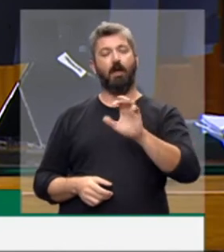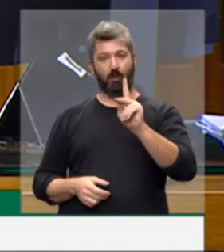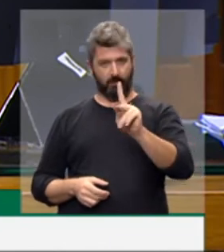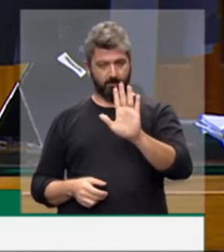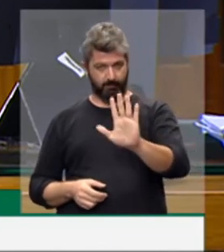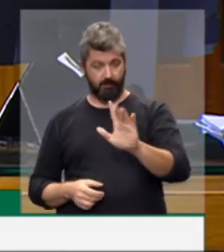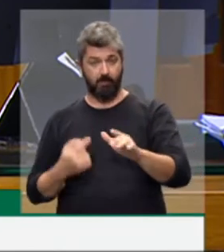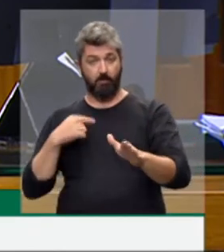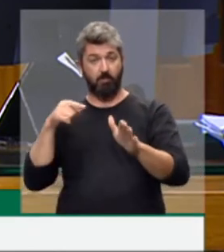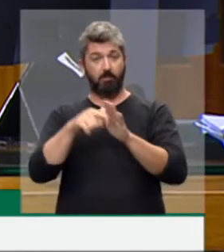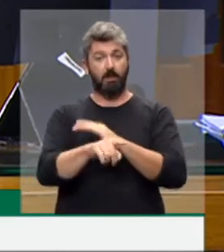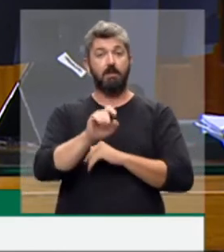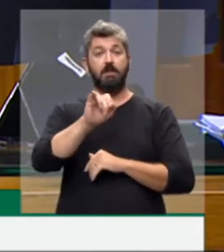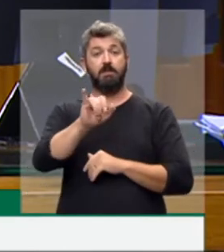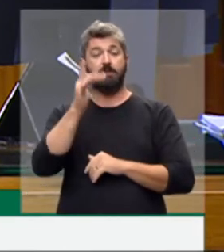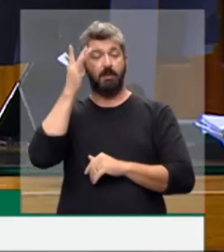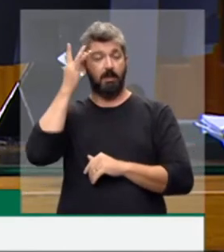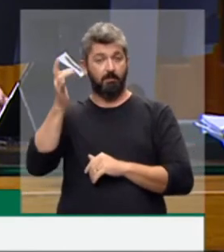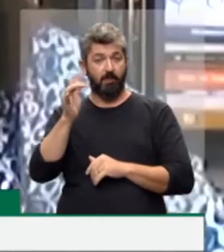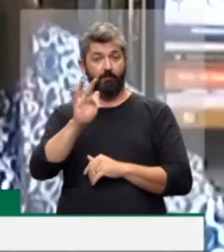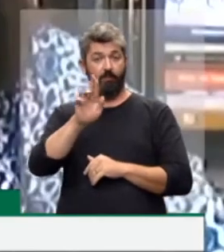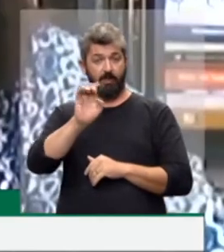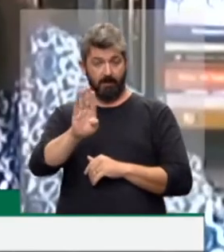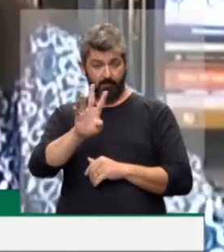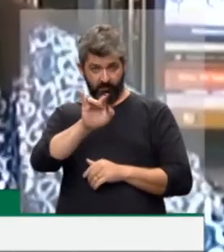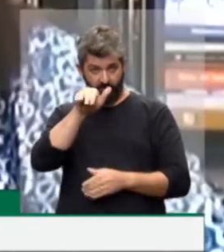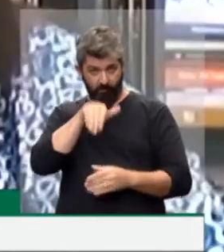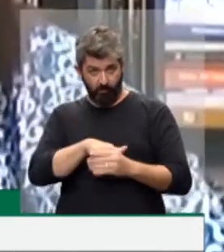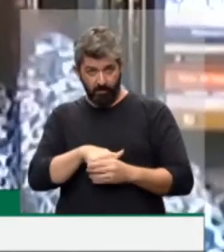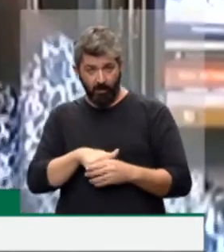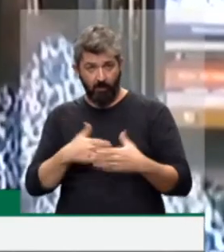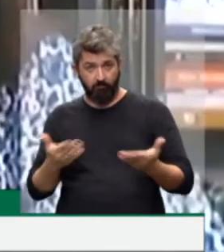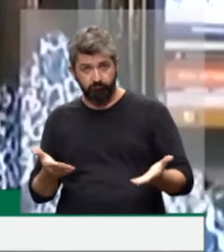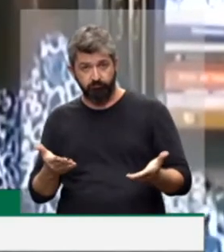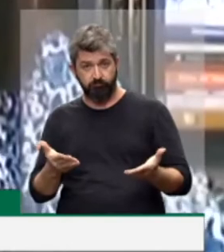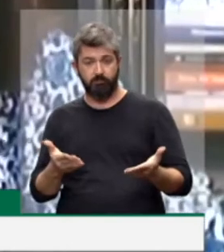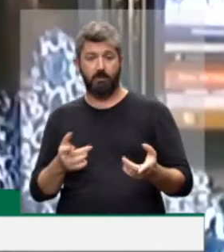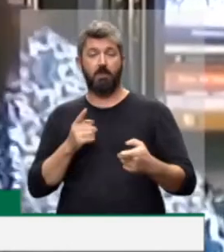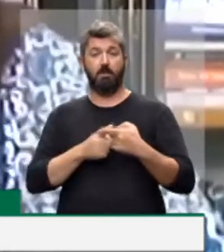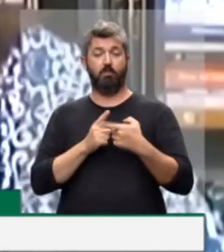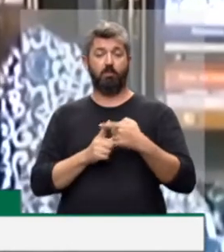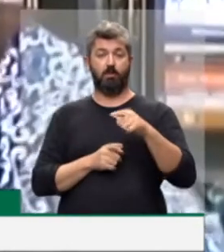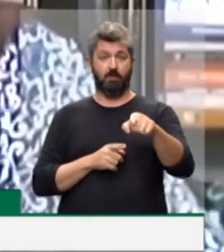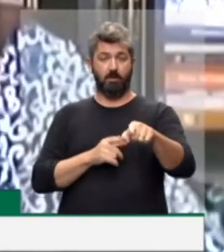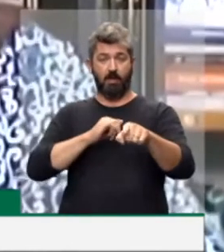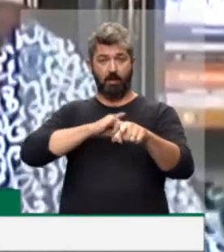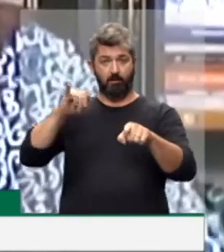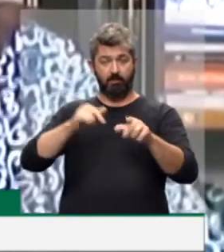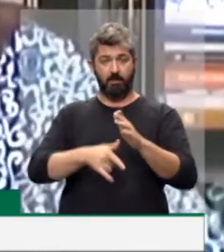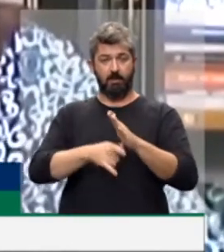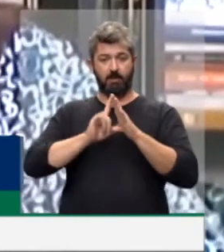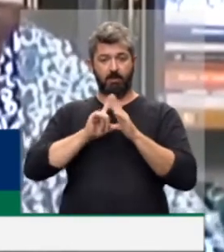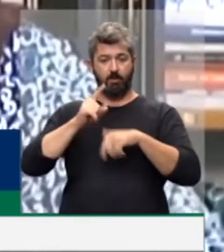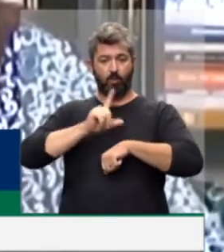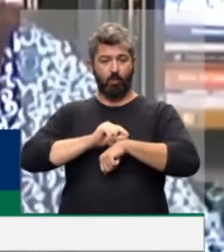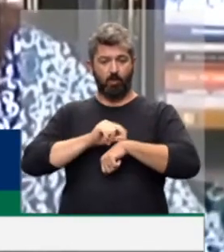PRESIDENTE? -- [PRESIDENTE]: DESCULPA, EU FIQUEI SEM Á UDIO. [DEPUTADA]: POIS NÃO. É QUE EU PERGUNTEI SE A